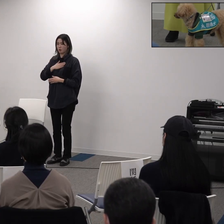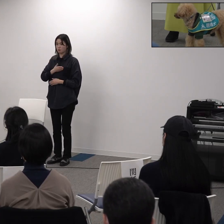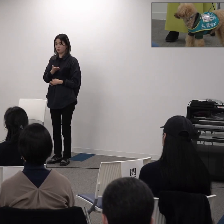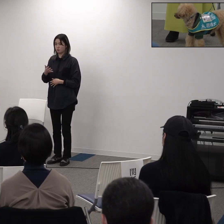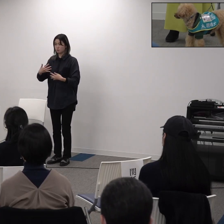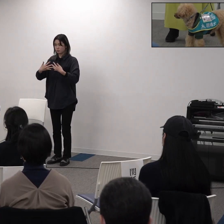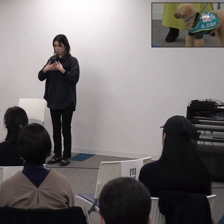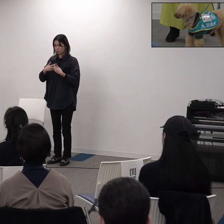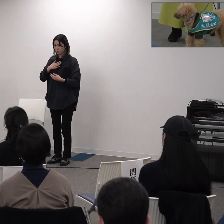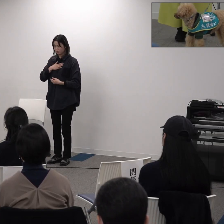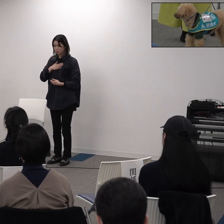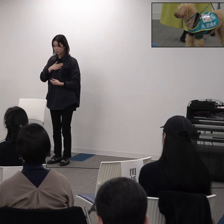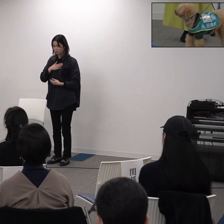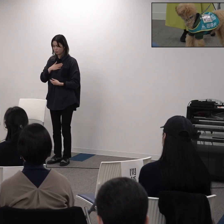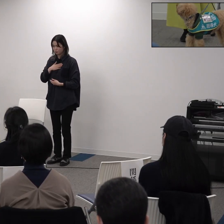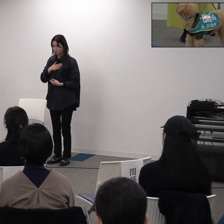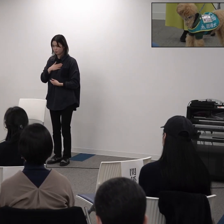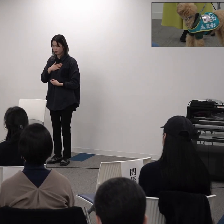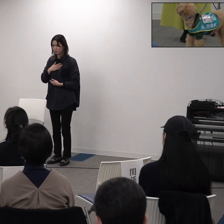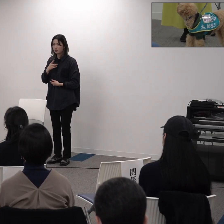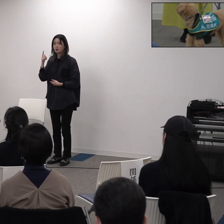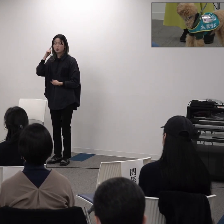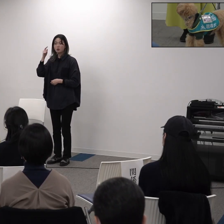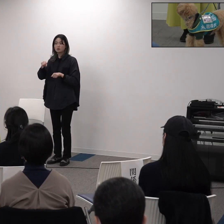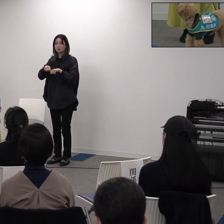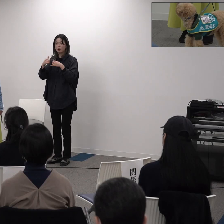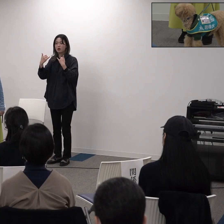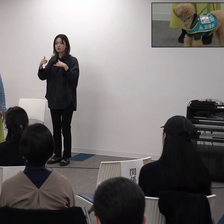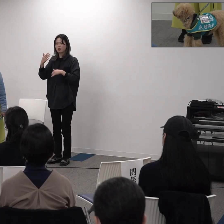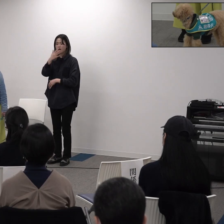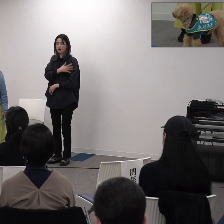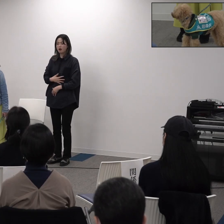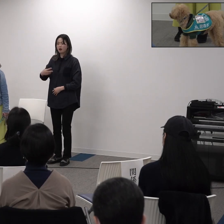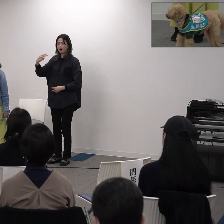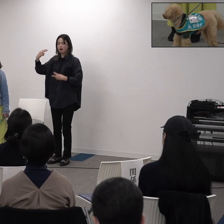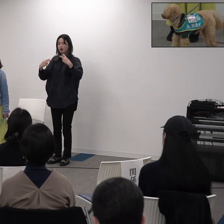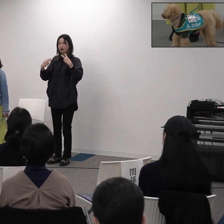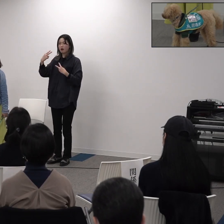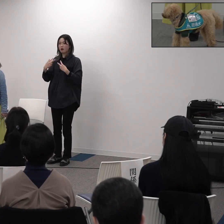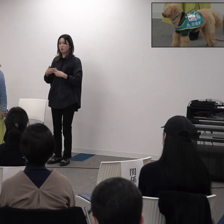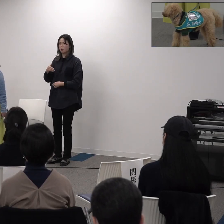聴覚障害者は外見ではわからない 障害なんですね